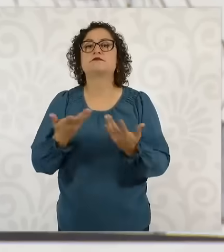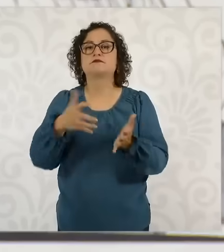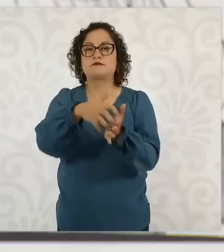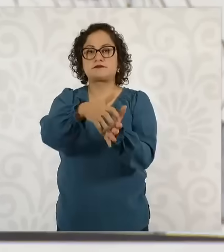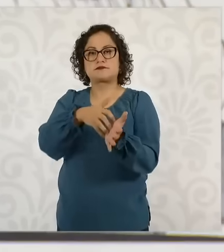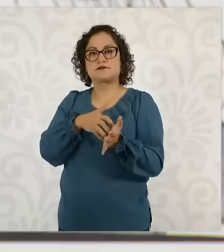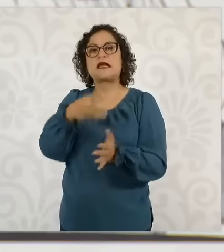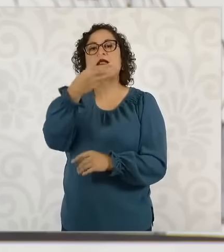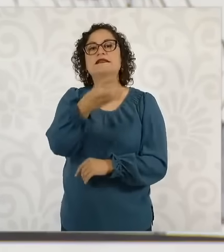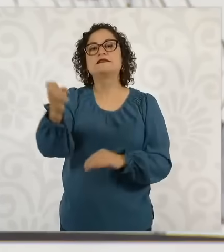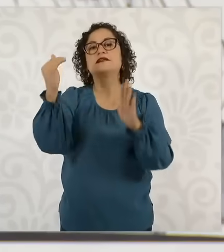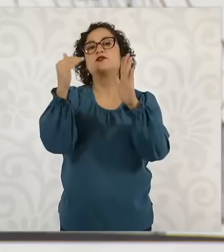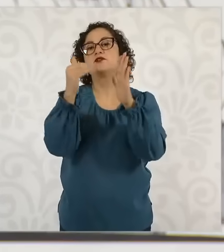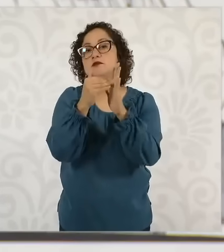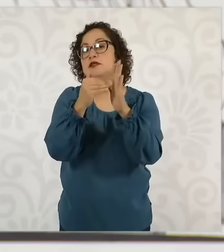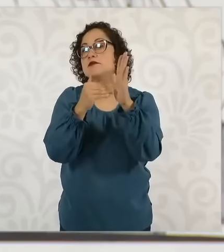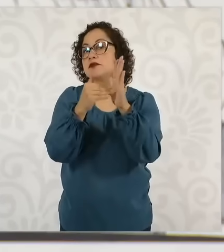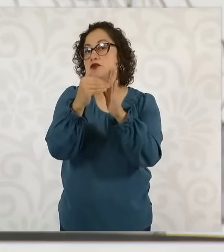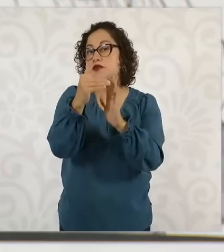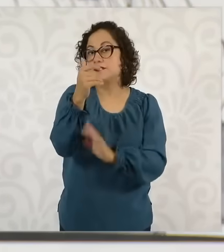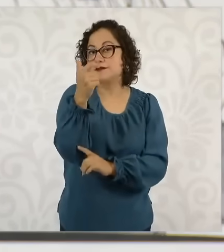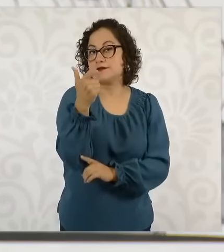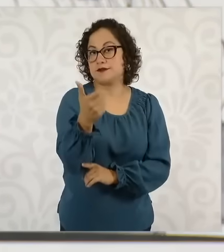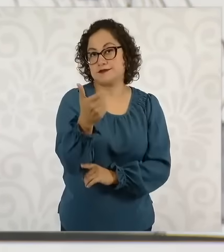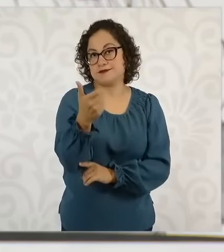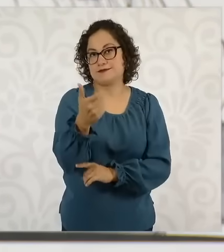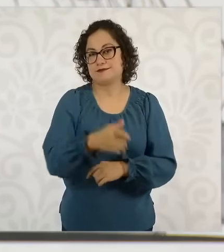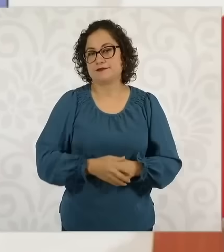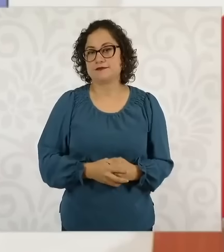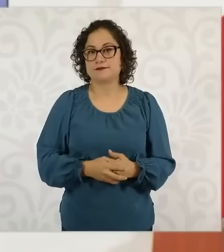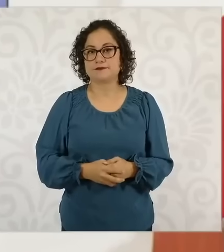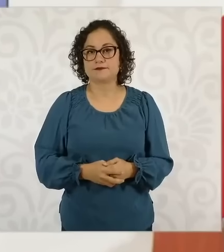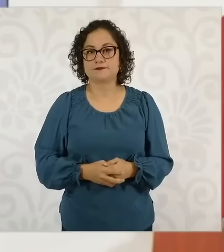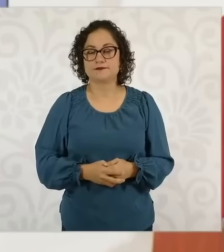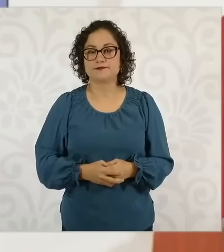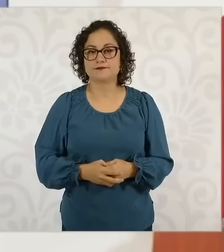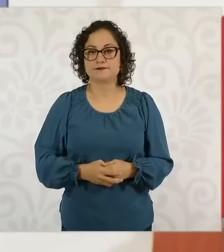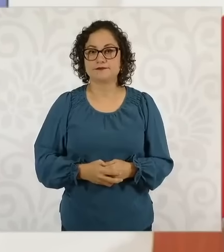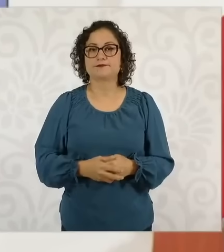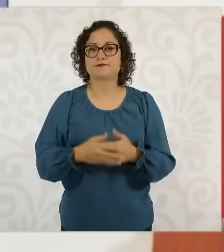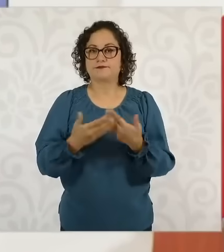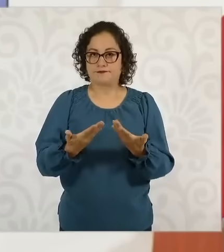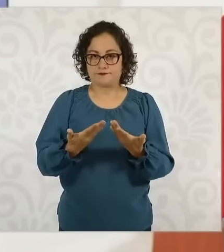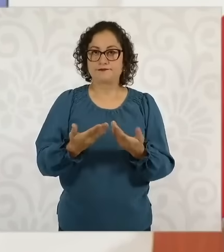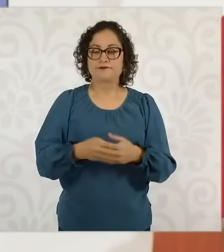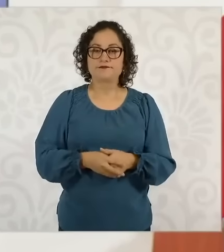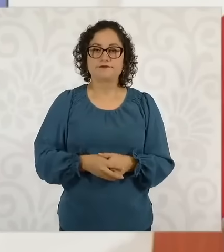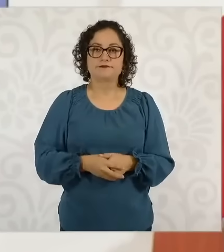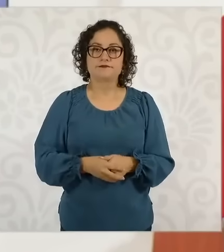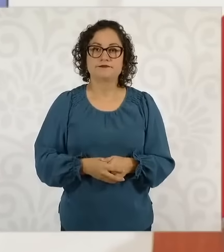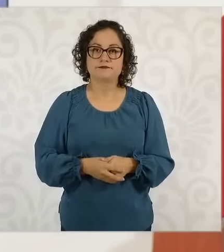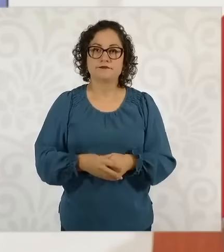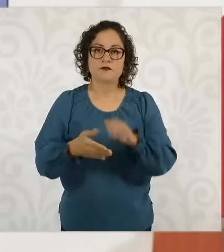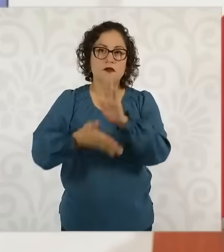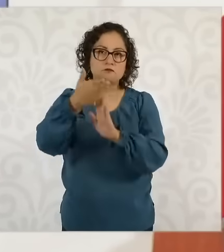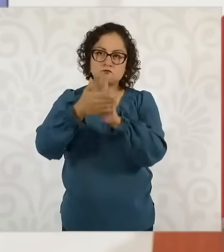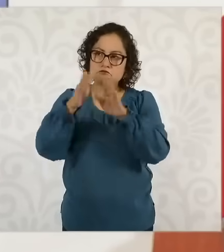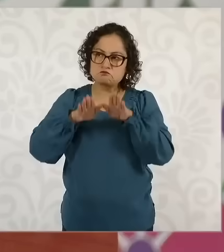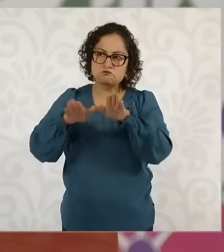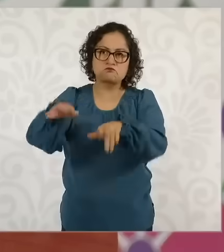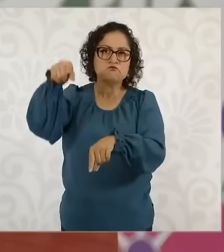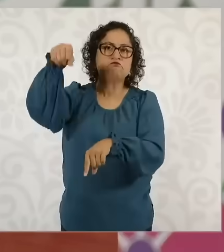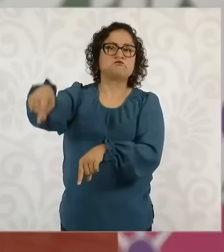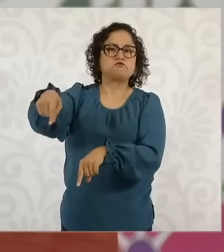millones de pesos. 300,000 millones de pesos. El aeropuerto se hace rápido, de manera eficiente.